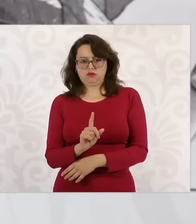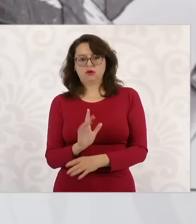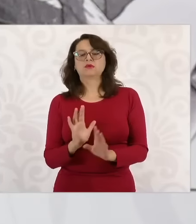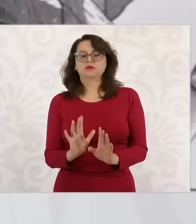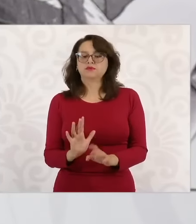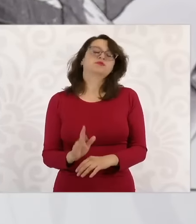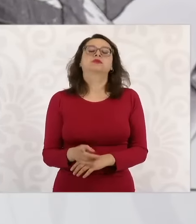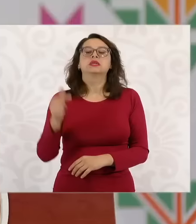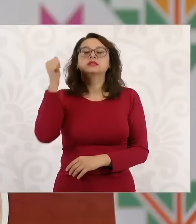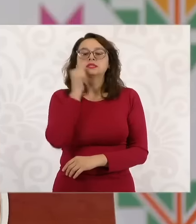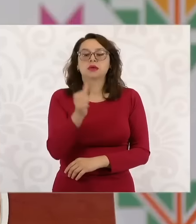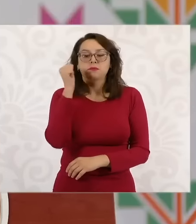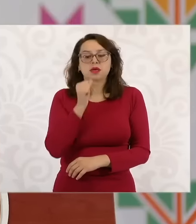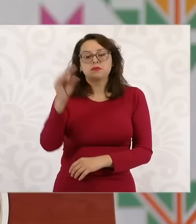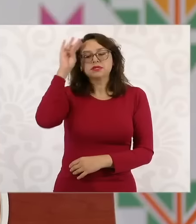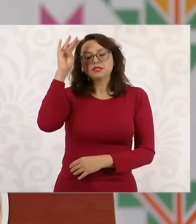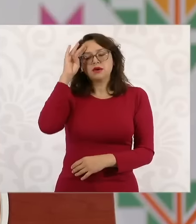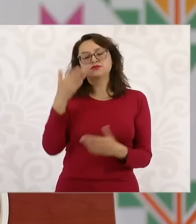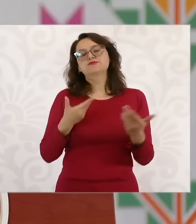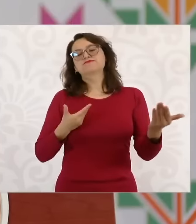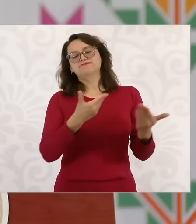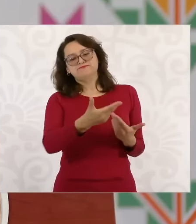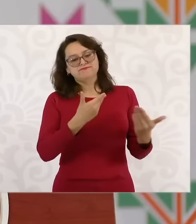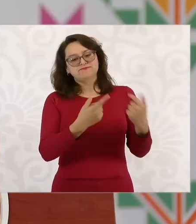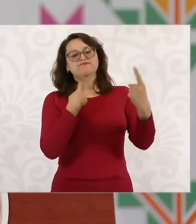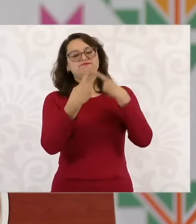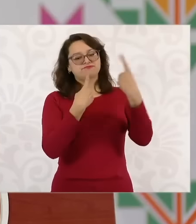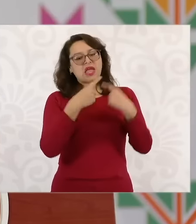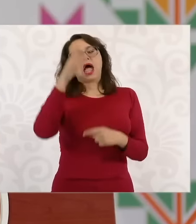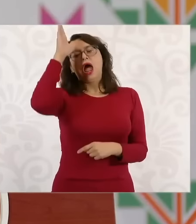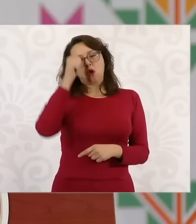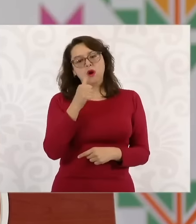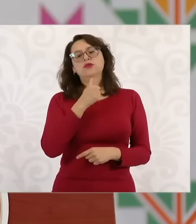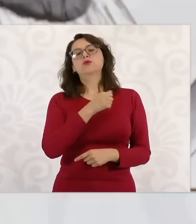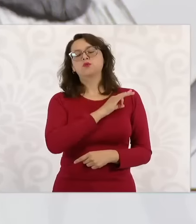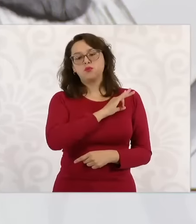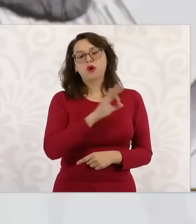como siempre, creemos que vamos a llegar a un buen entendimiento y tiene que haber respeto, pues,